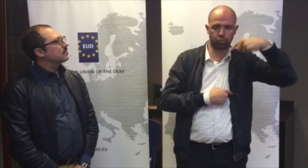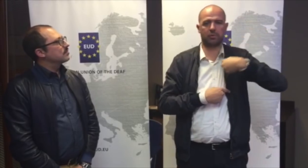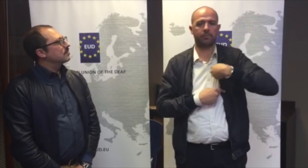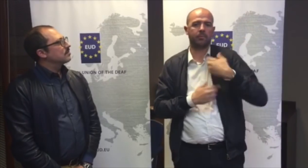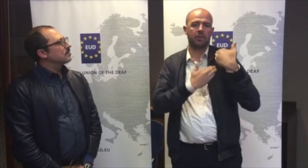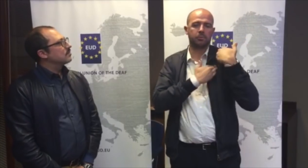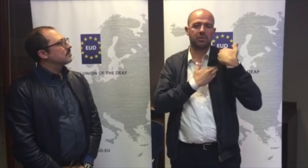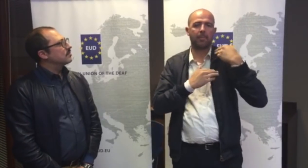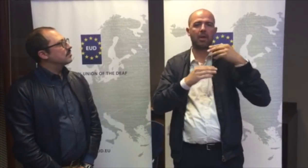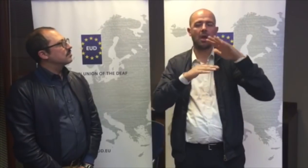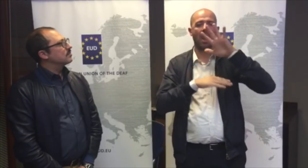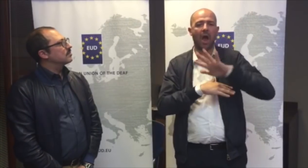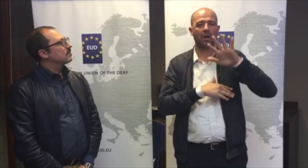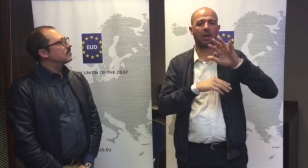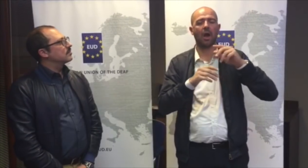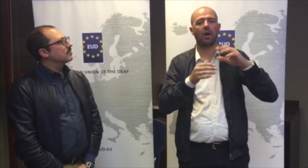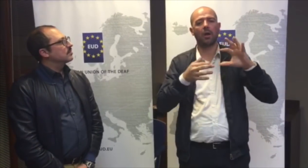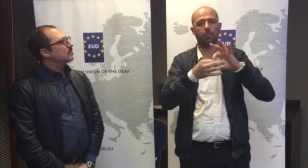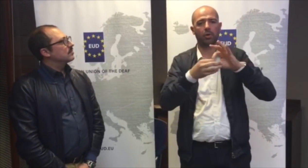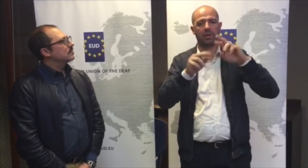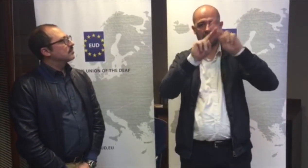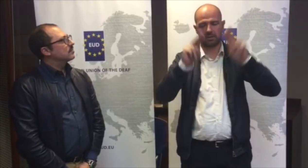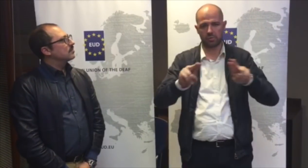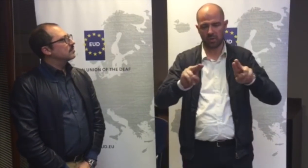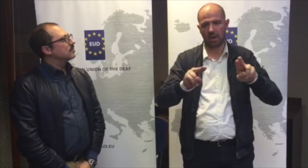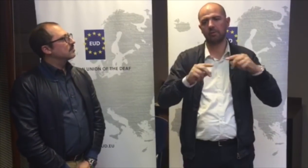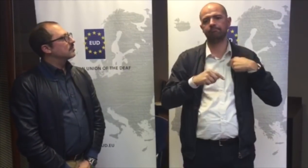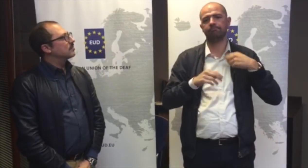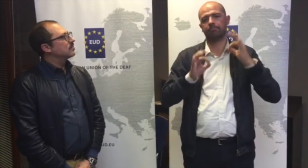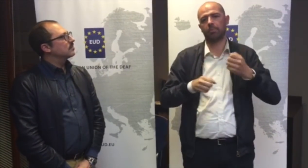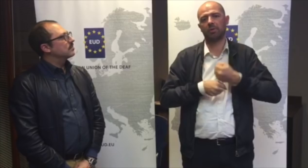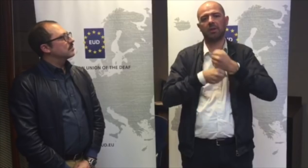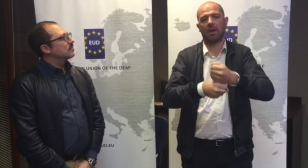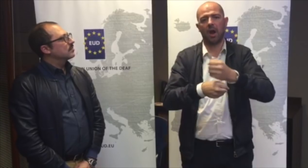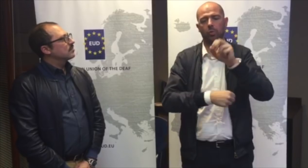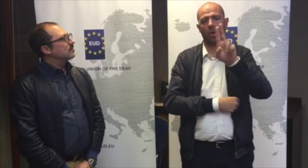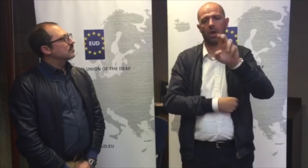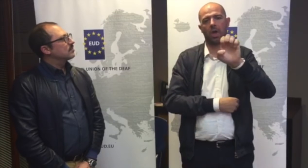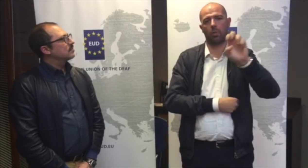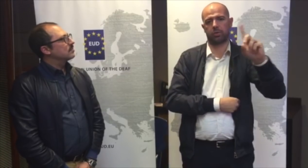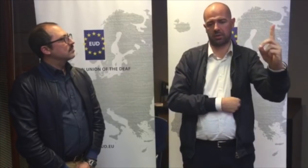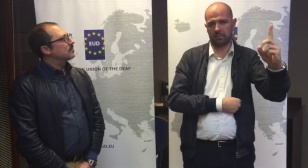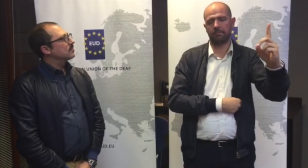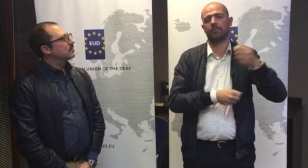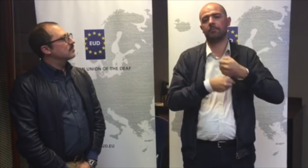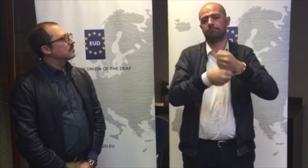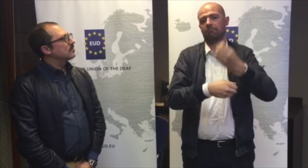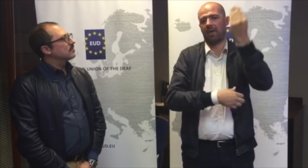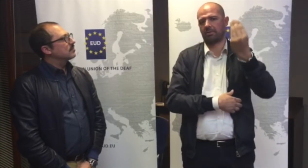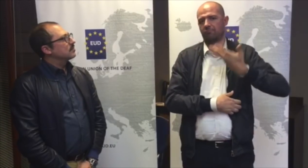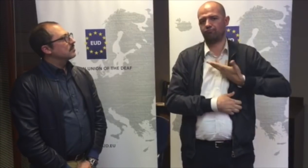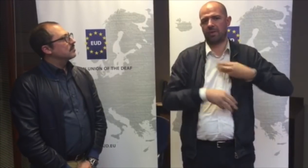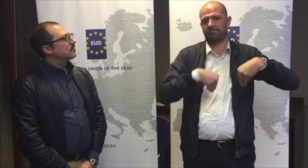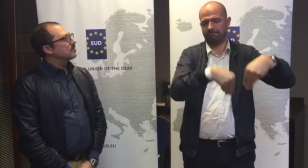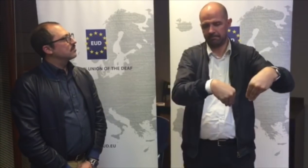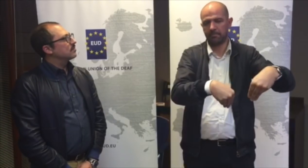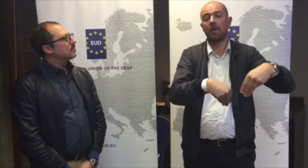e io come responsabile Area Rapporti Internazionali, qui la delegazione ENS è presente.